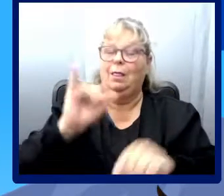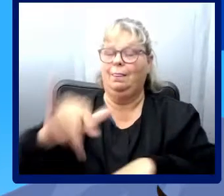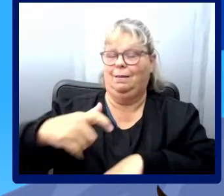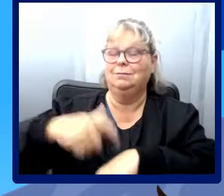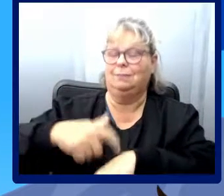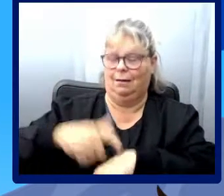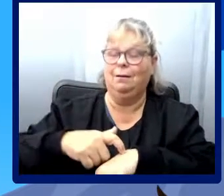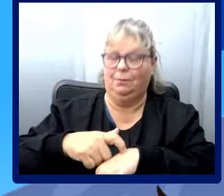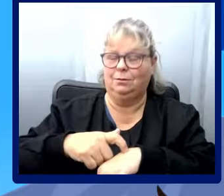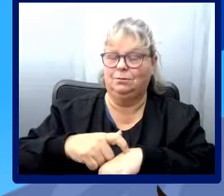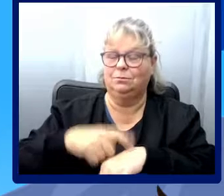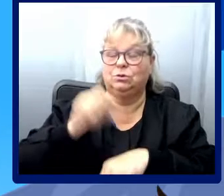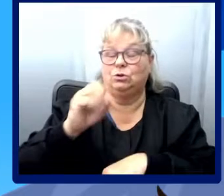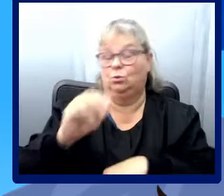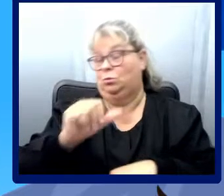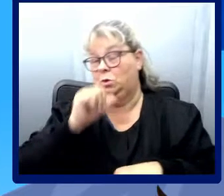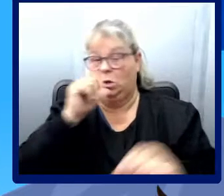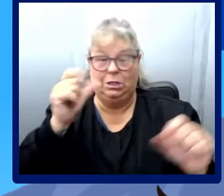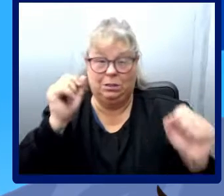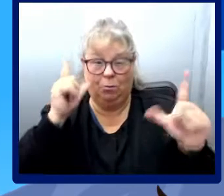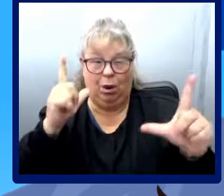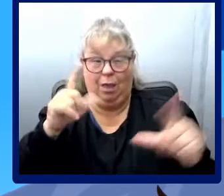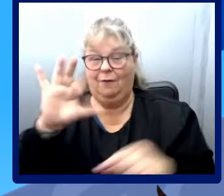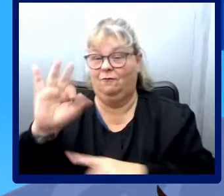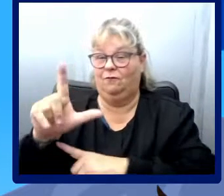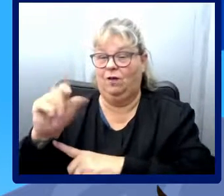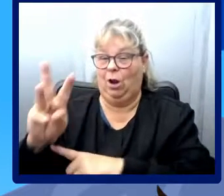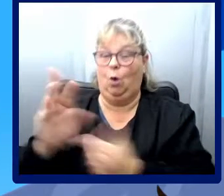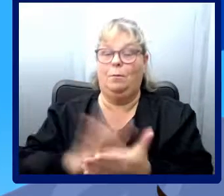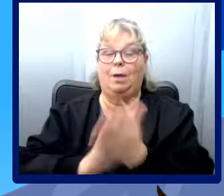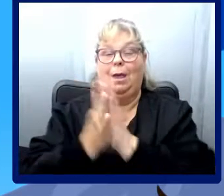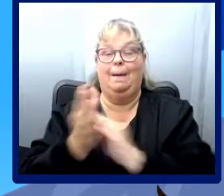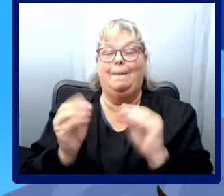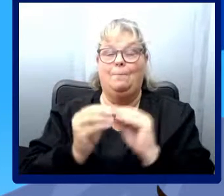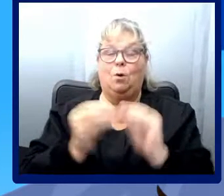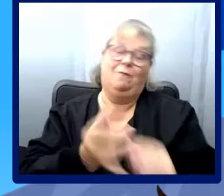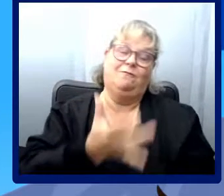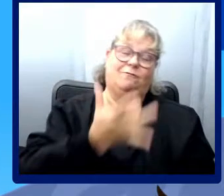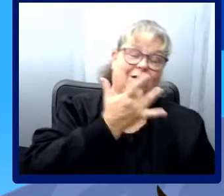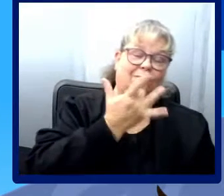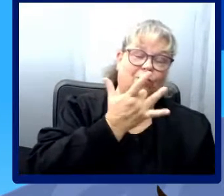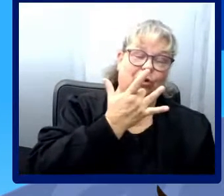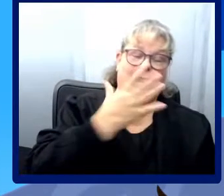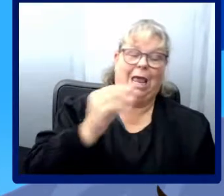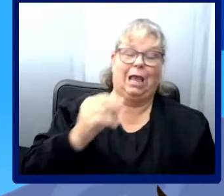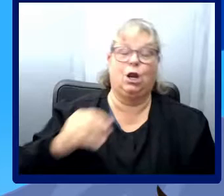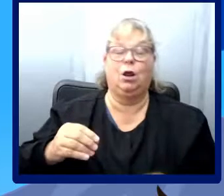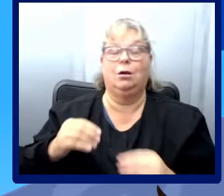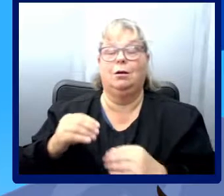No es de extrañar que Flow se convirtiera en la herramienta preferida para la automatización colaborativa para todos